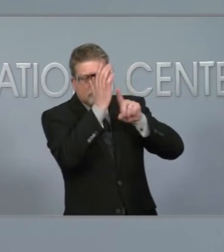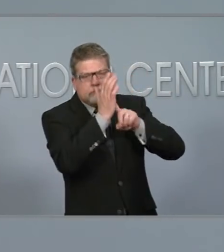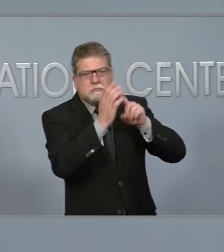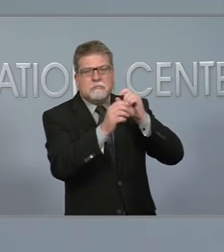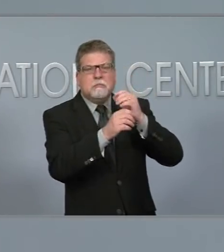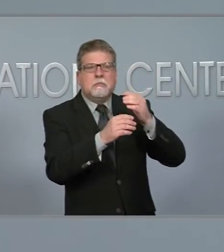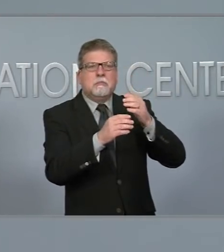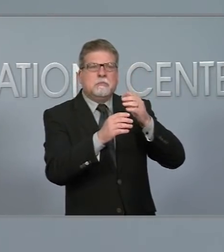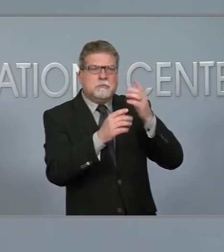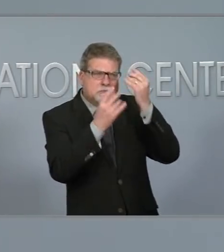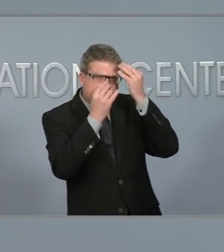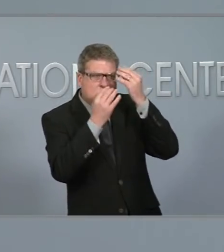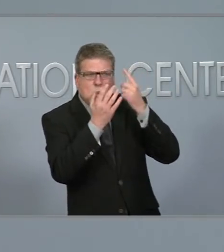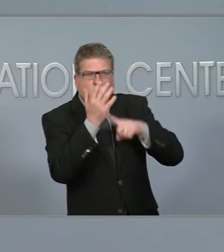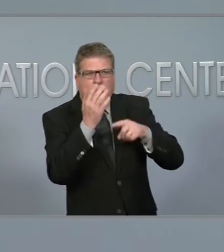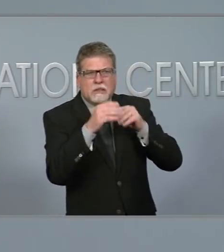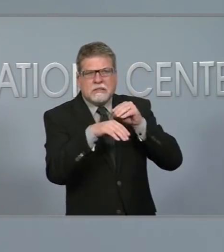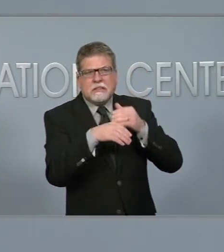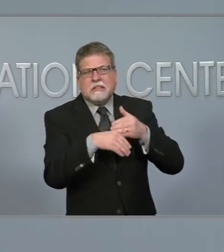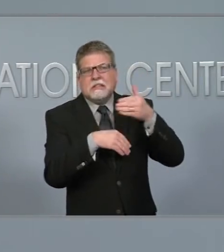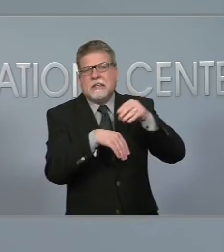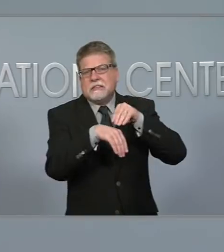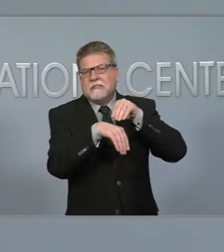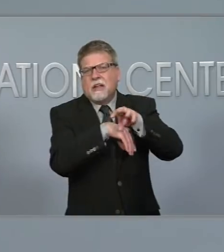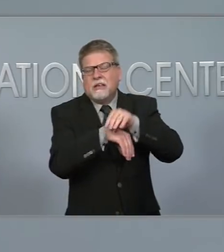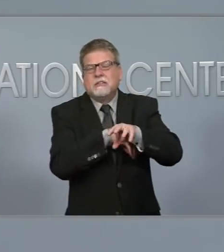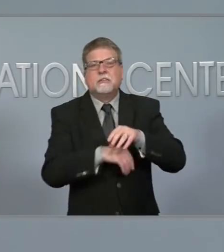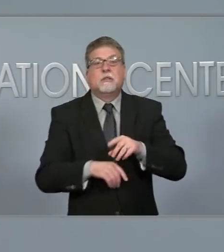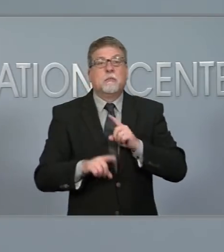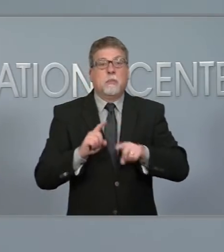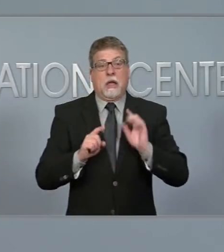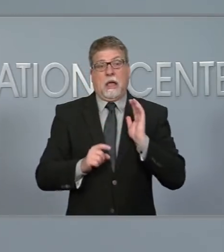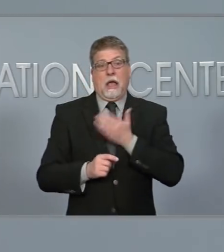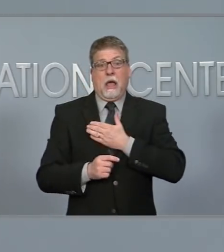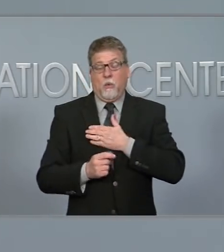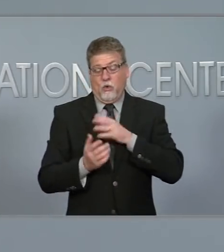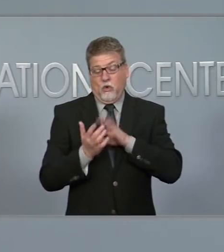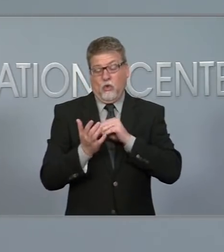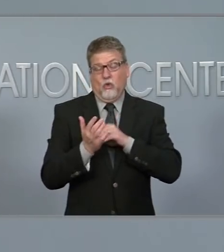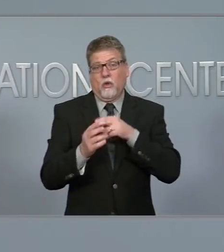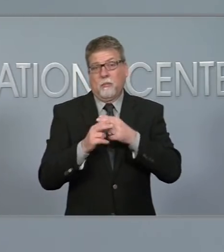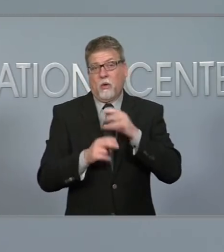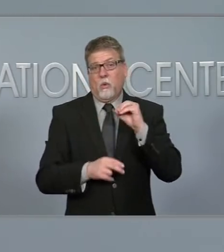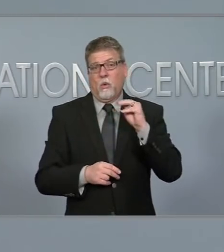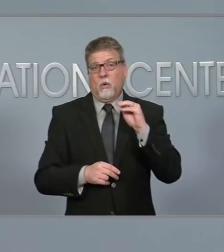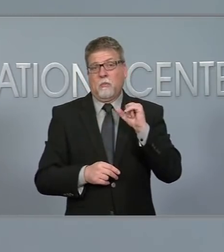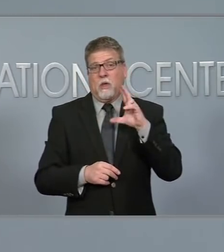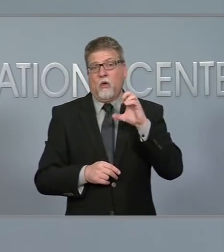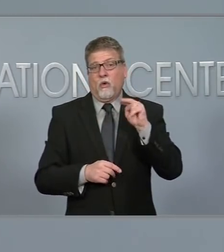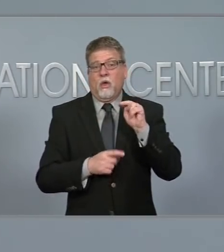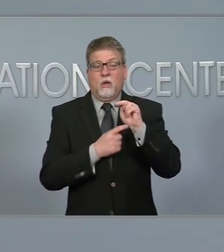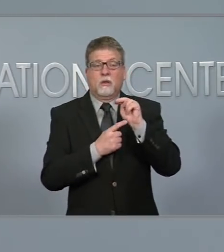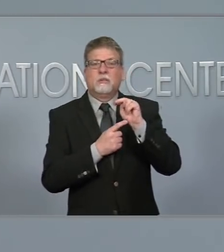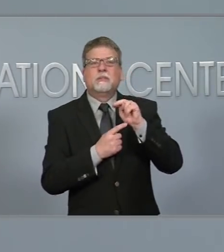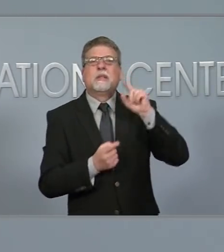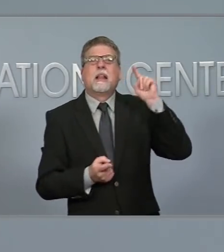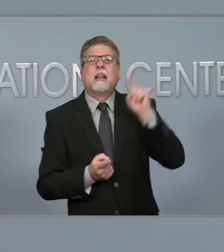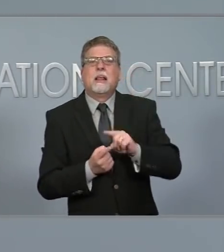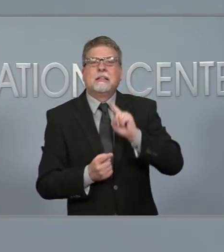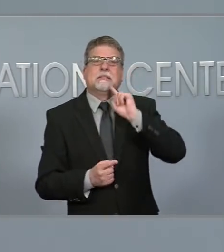la doctora Concha agradable.